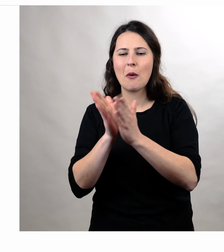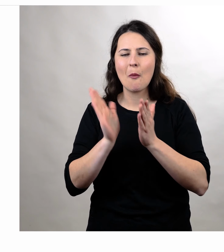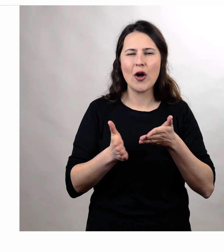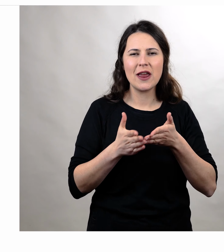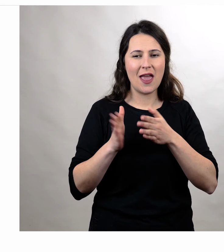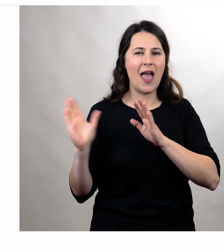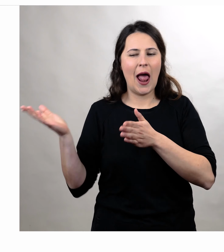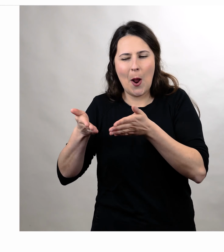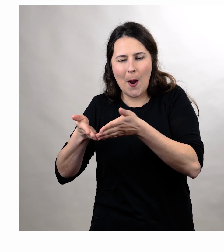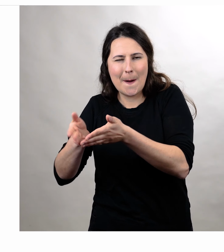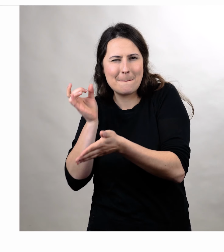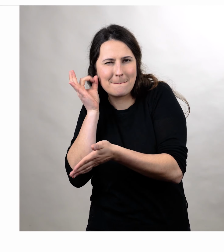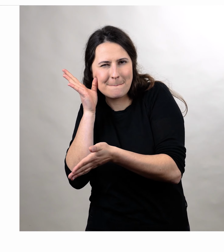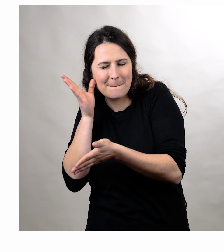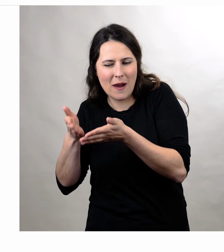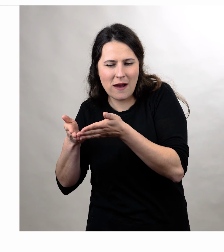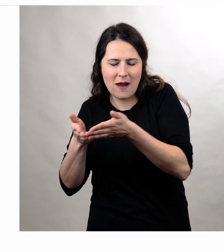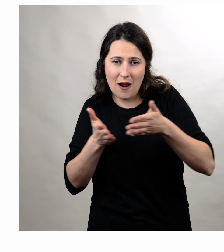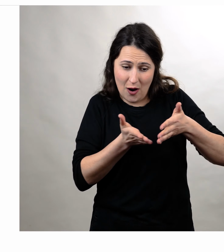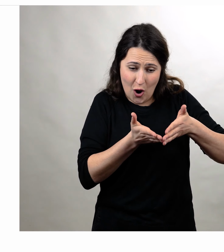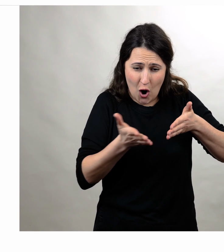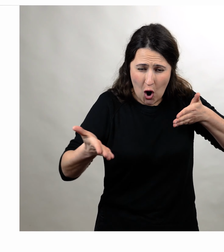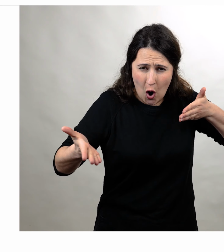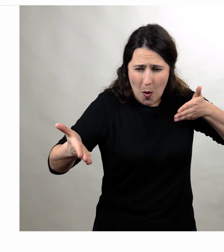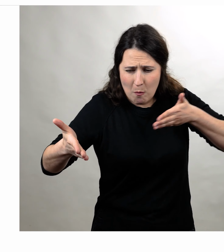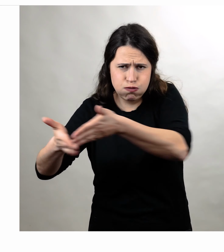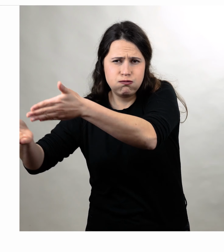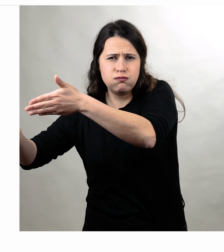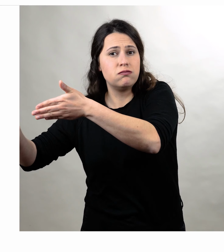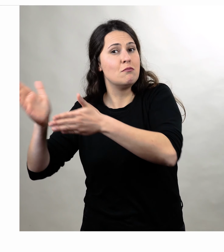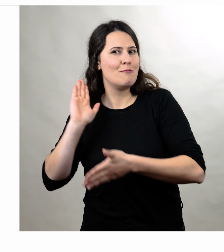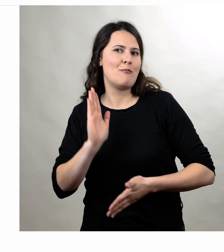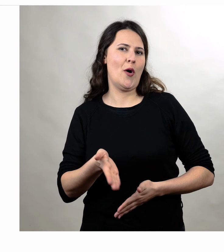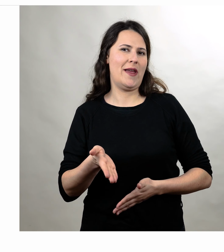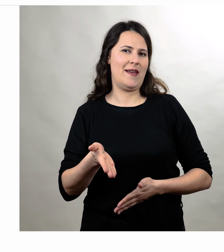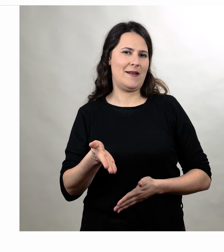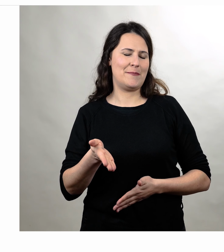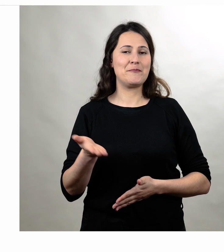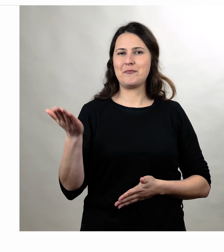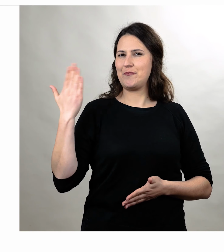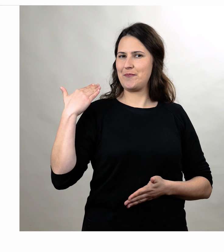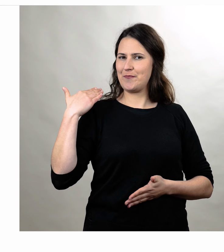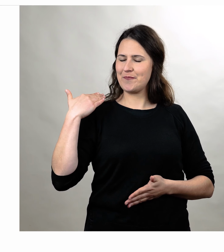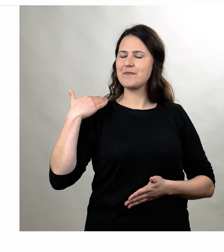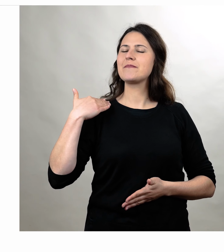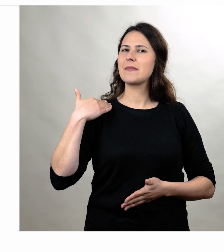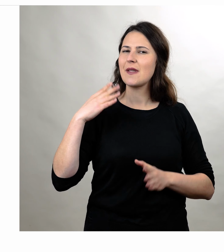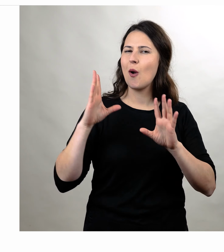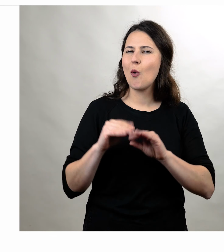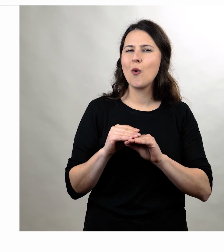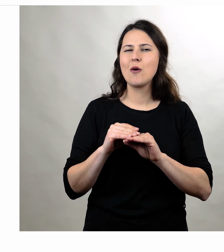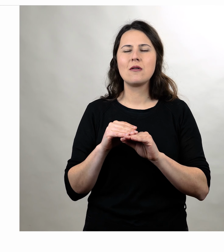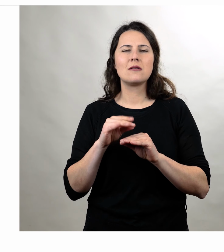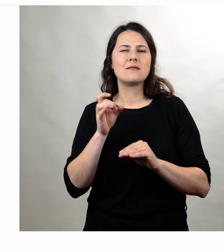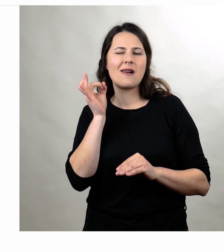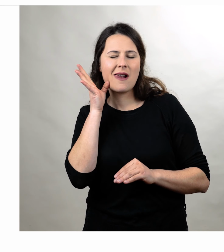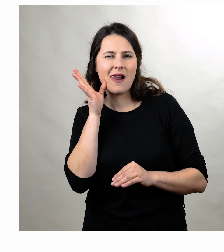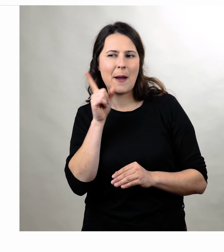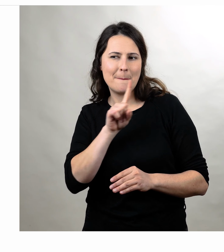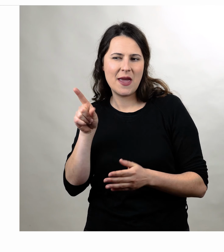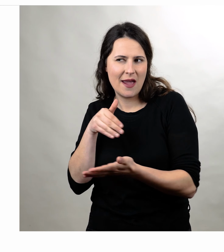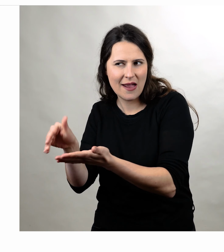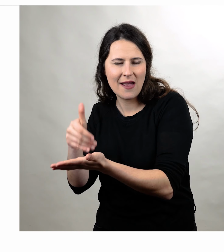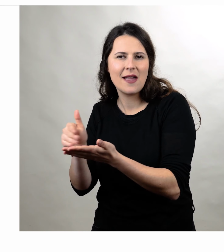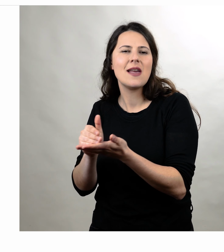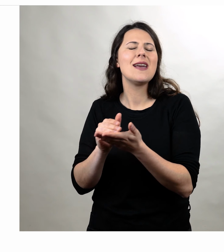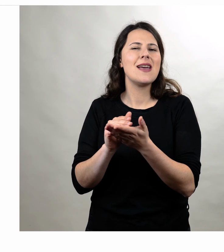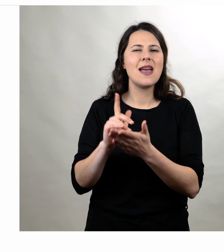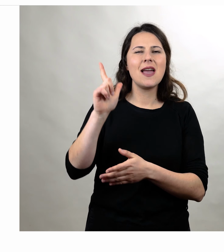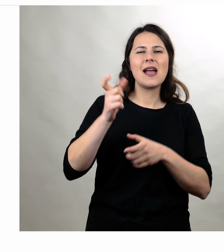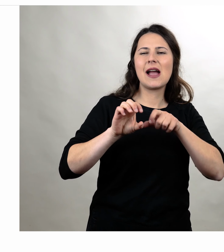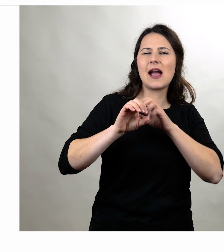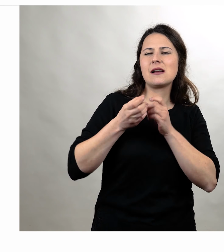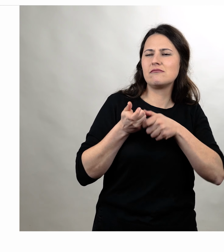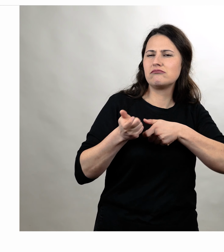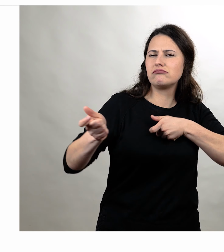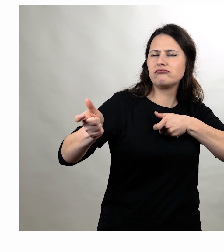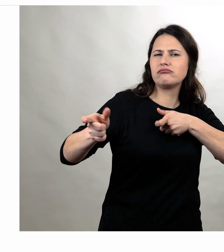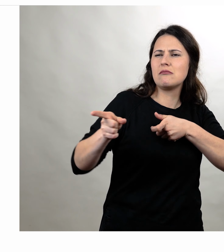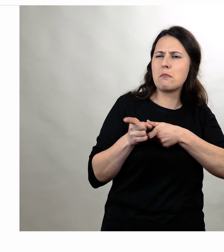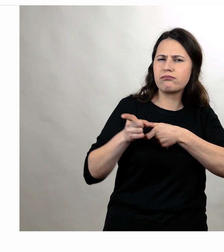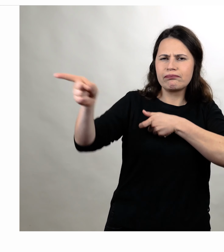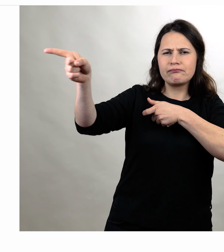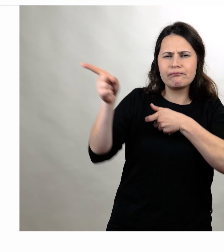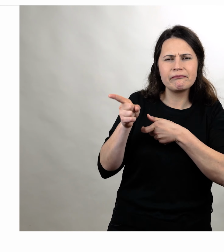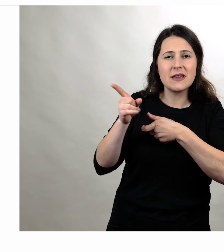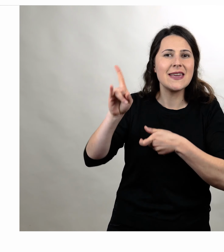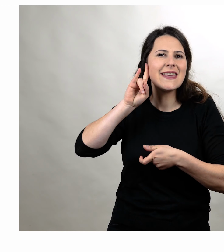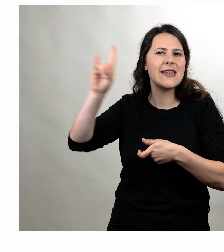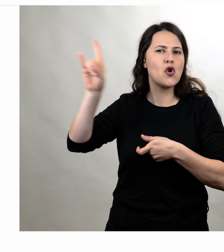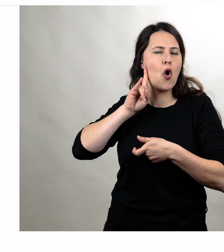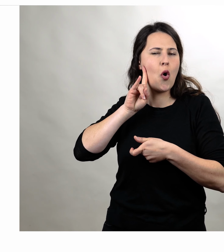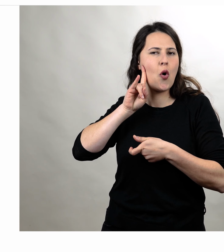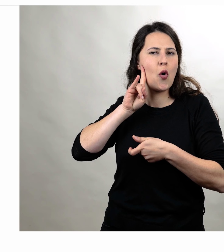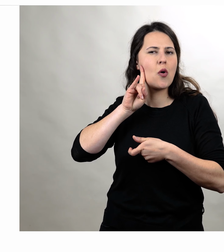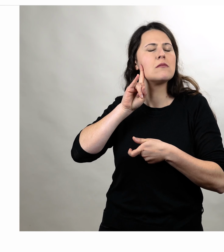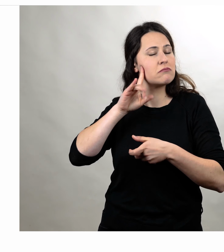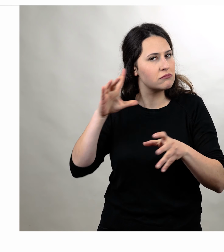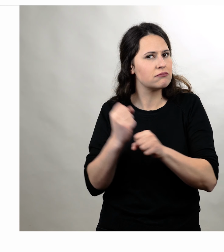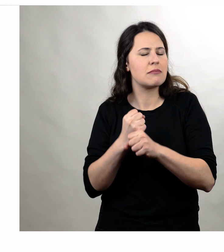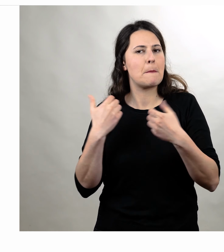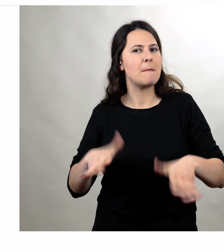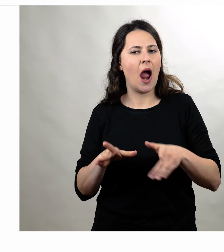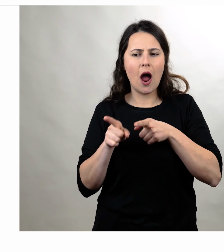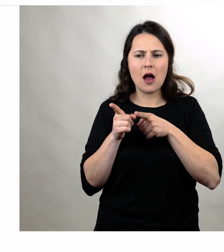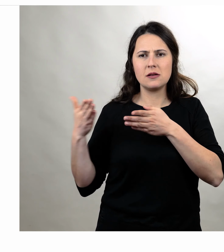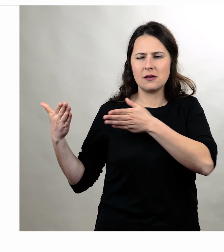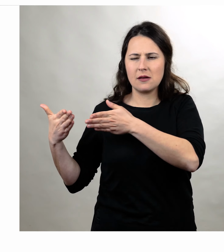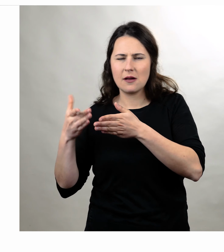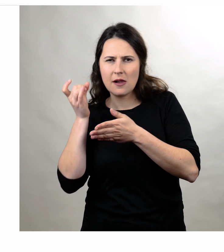Μια πρόσφατη τεχνολογία για την αποτροπή της πειρατείας είναι το ηχητικό κανόνι, το οποίο έχει χρησιμοποιηθεί με επιτυχία για την άμυνα κρουαζιερόπλοιων.